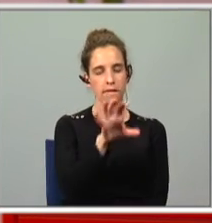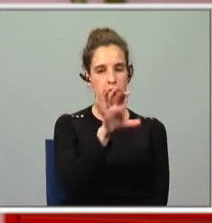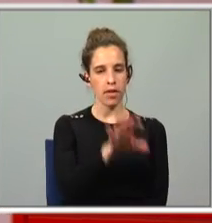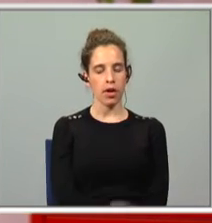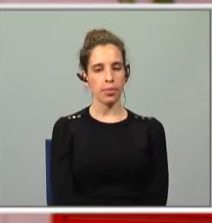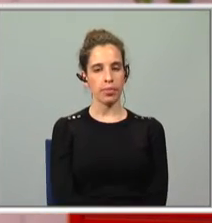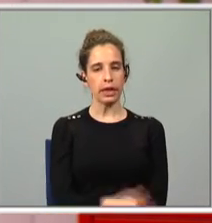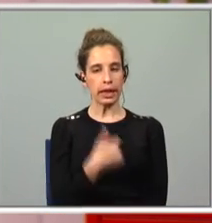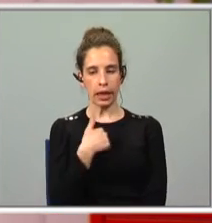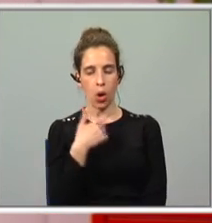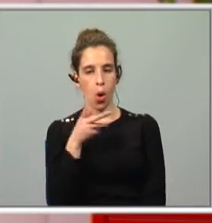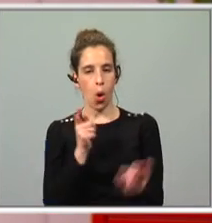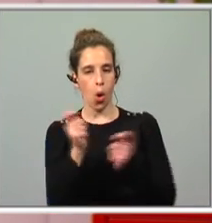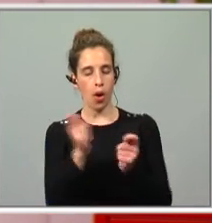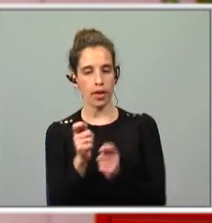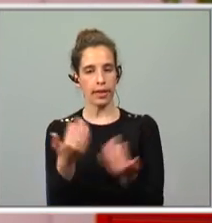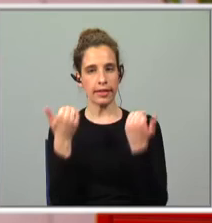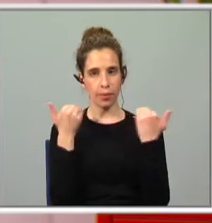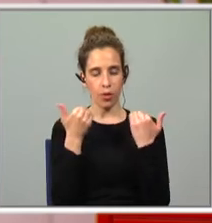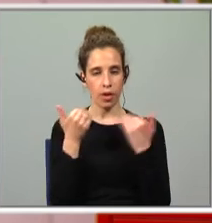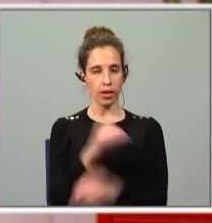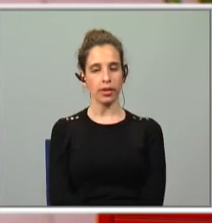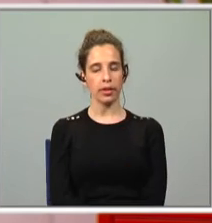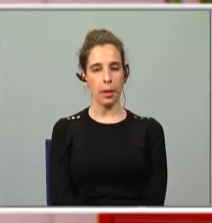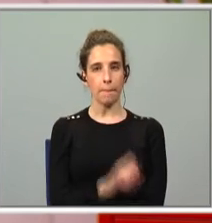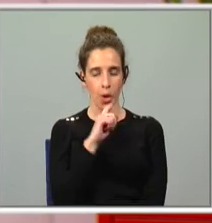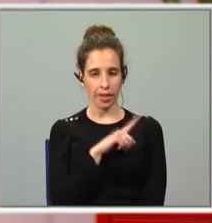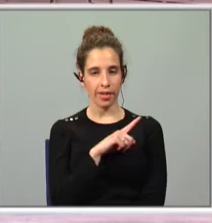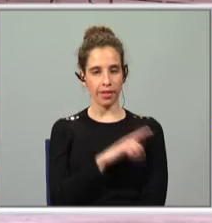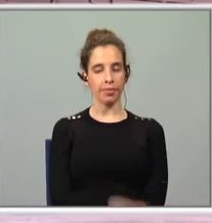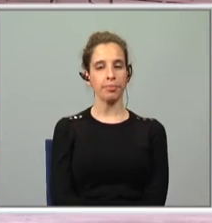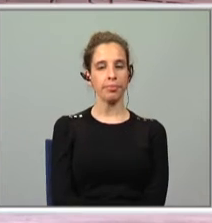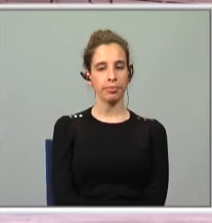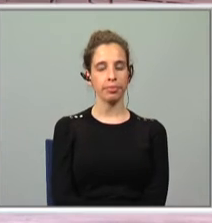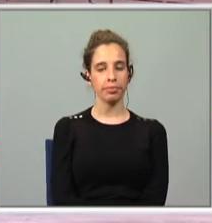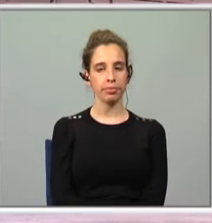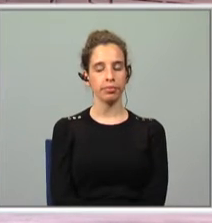que eu organizei estas informações pode ser 我組織了這些信息可以成為